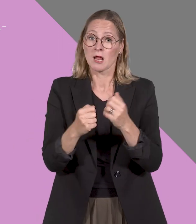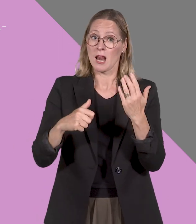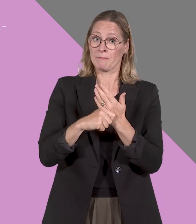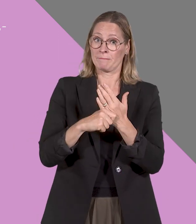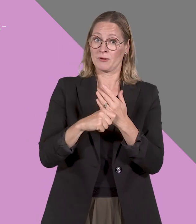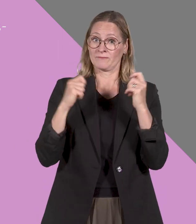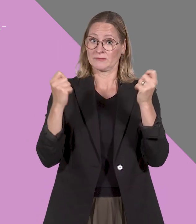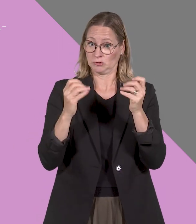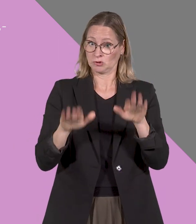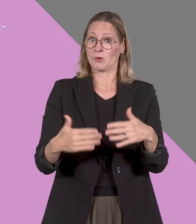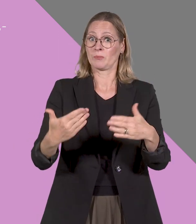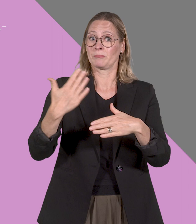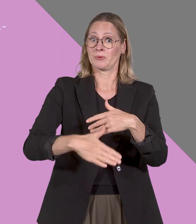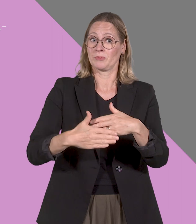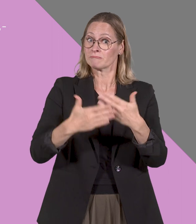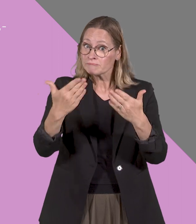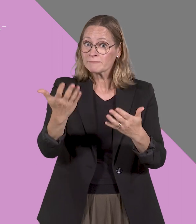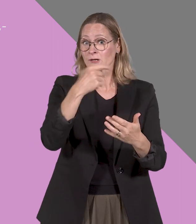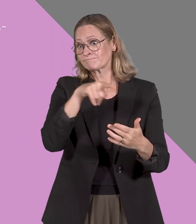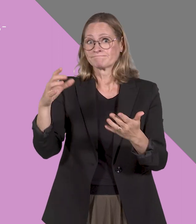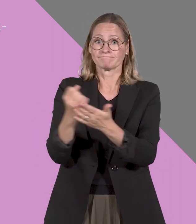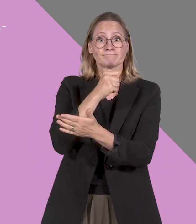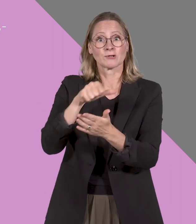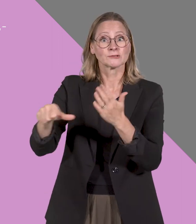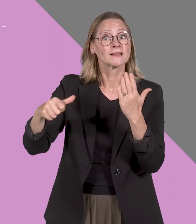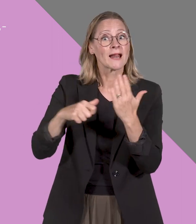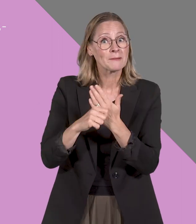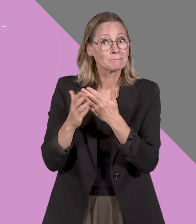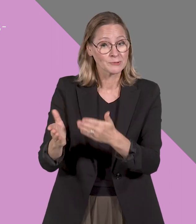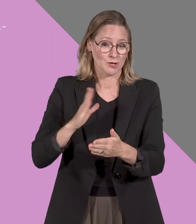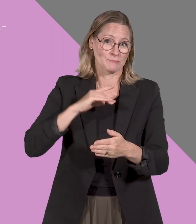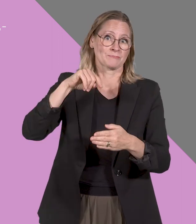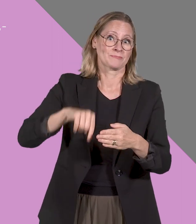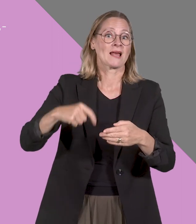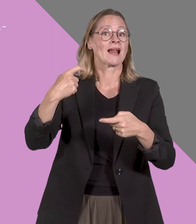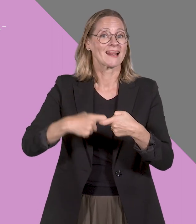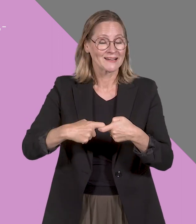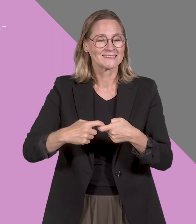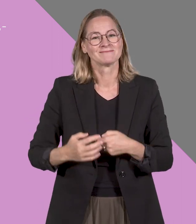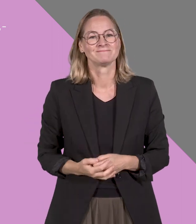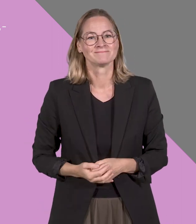Liput festivaalille ovat jo myynnissä, joten käyhän lunastamassa omasi - oheisesta linkistä!